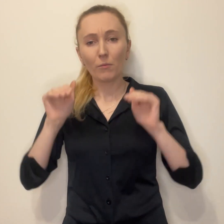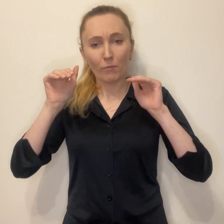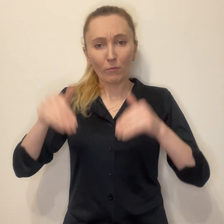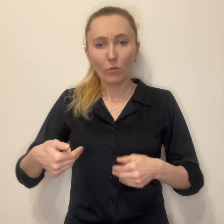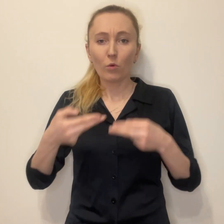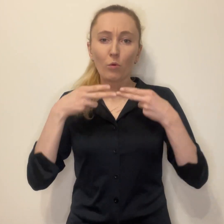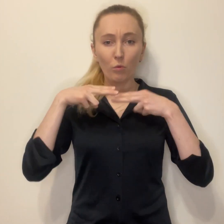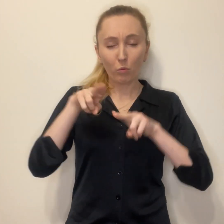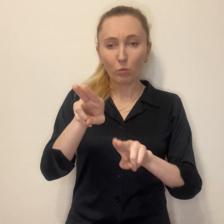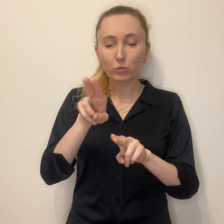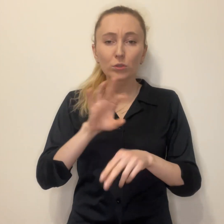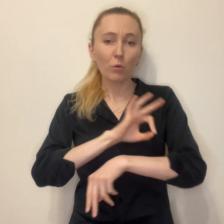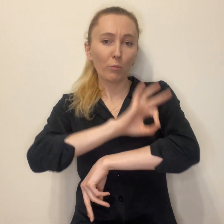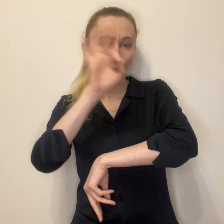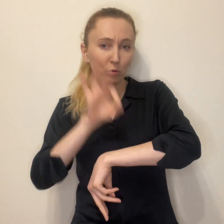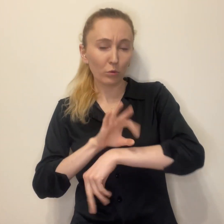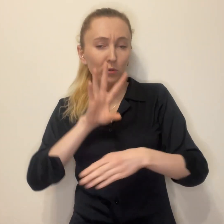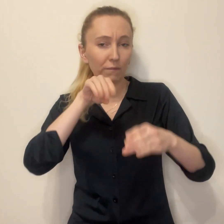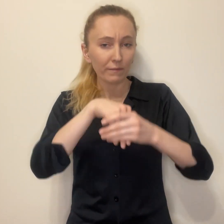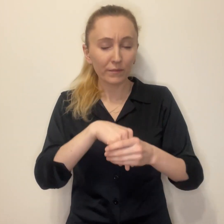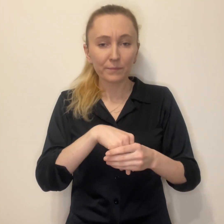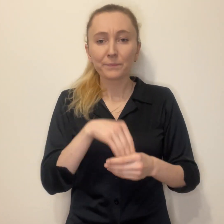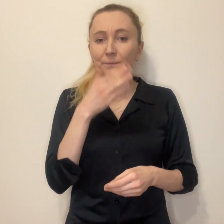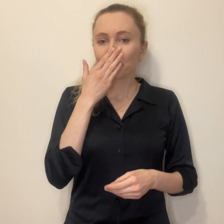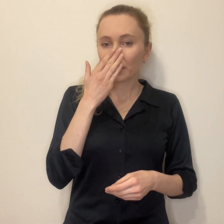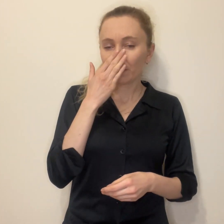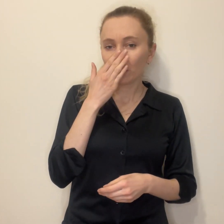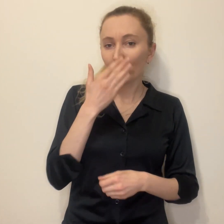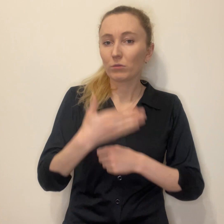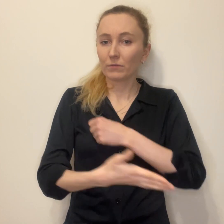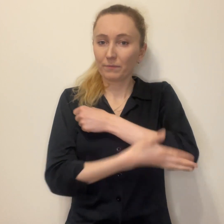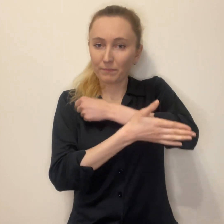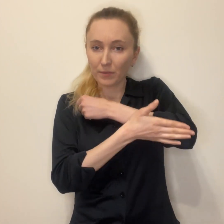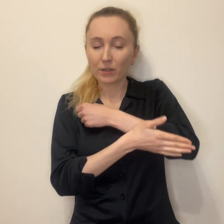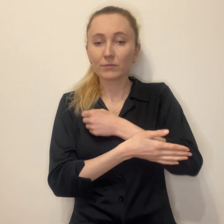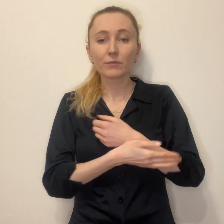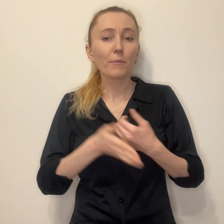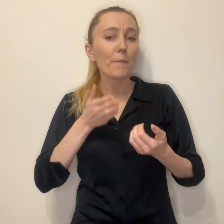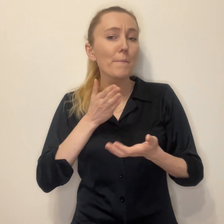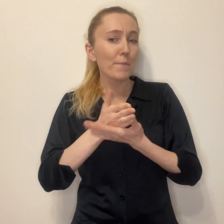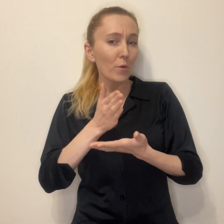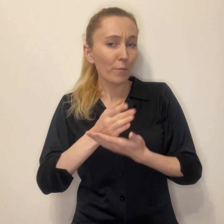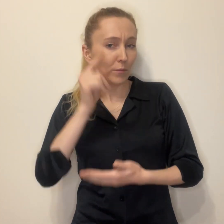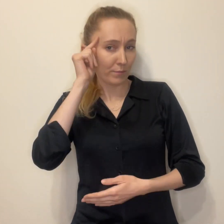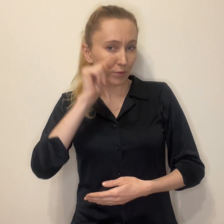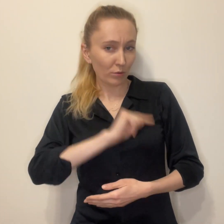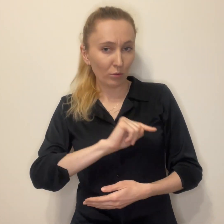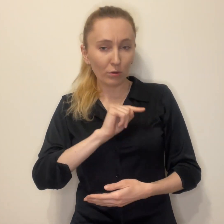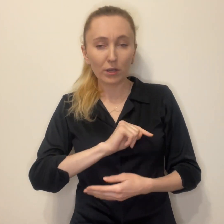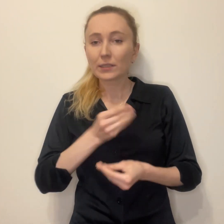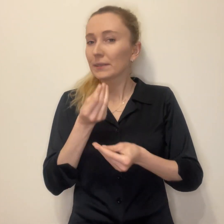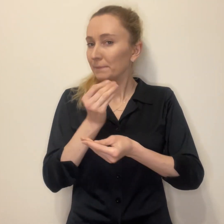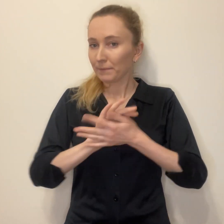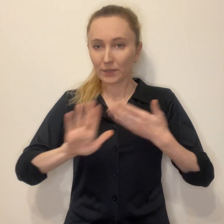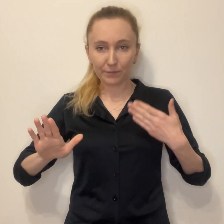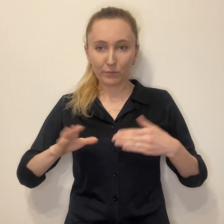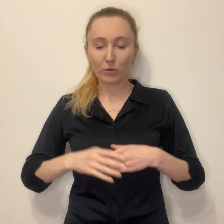mogą skorzystać z bezpłatnego wsparcia psychologicznego.